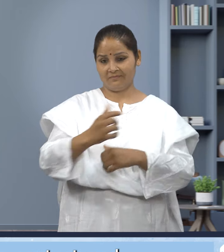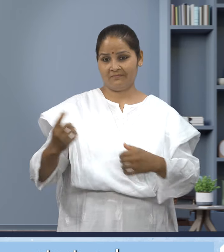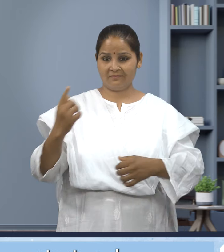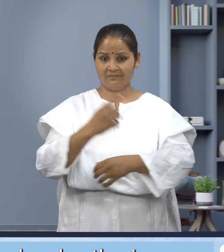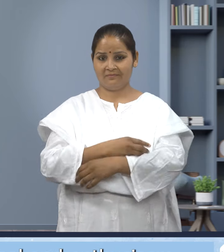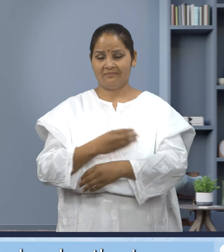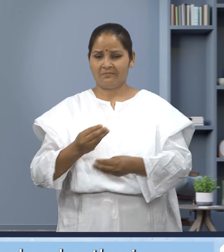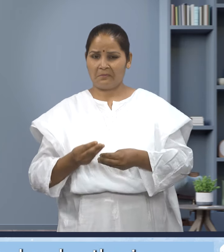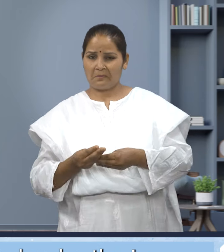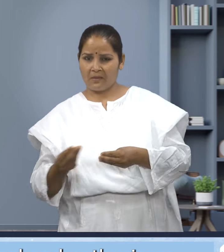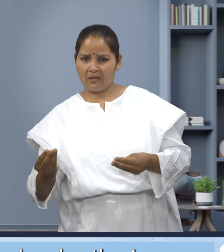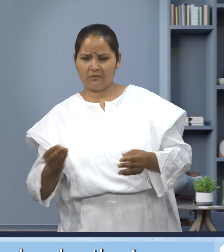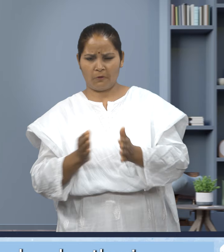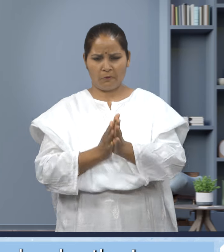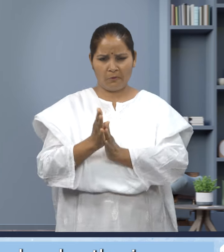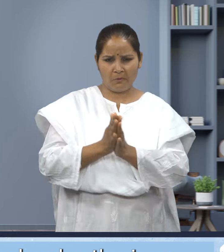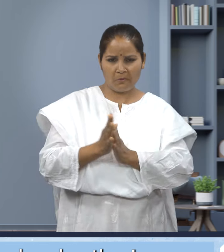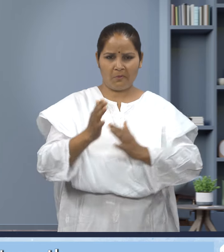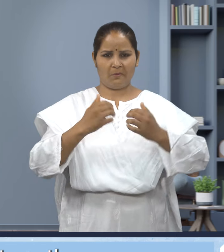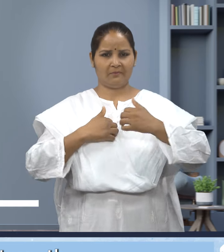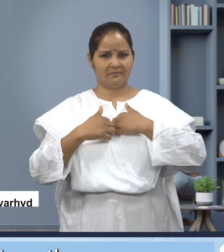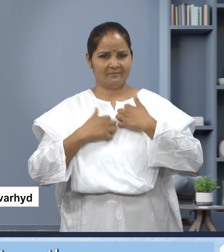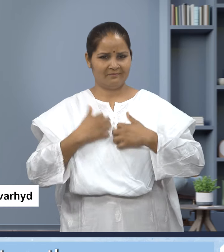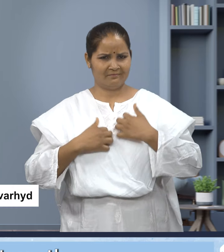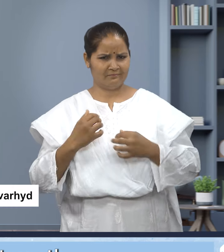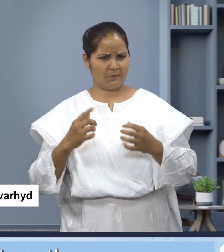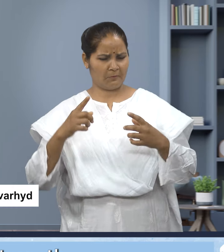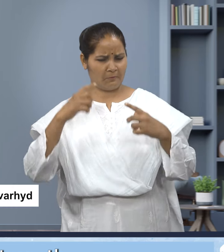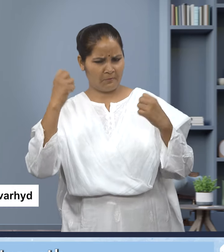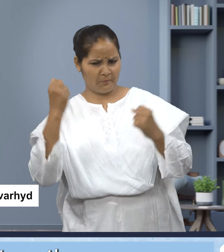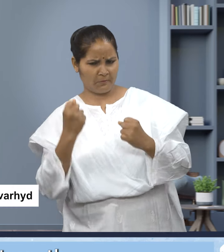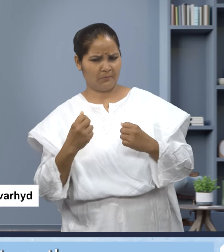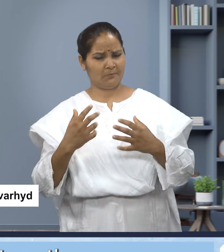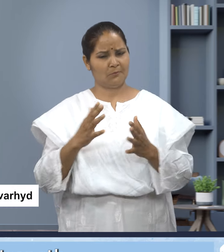అన్ని చాలా ఉమంగ ఉత్సాహంలో, వాటి పూర్తి శక్తితో ఉన్నాయి.